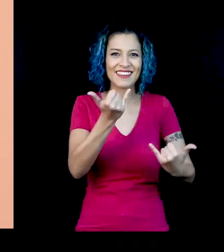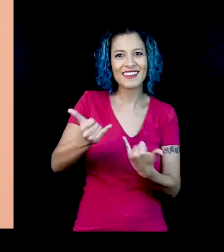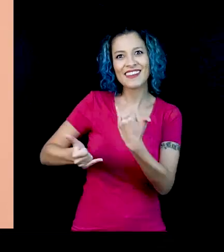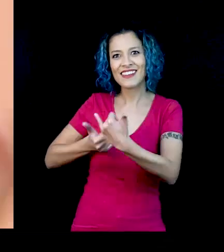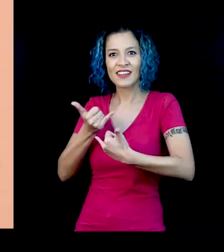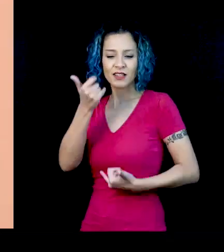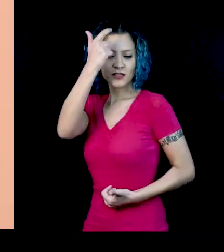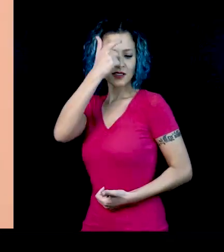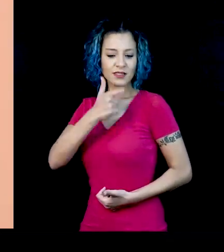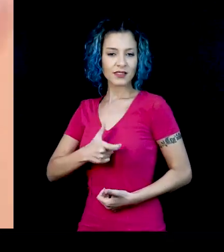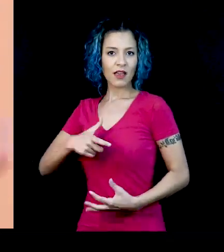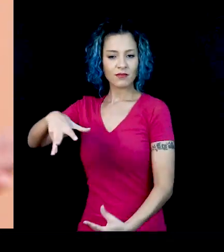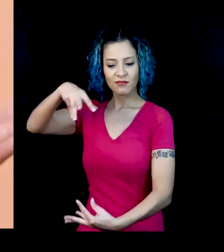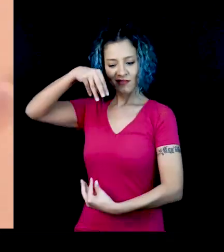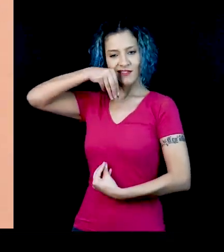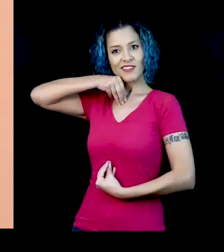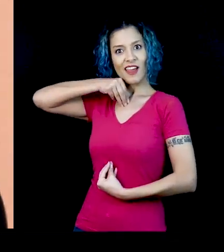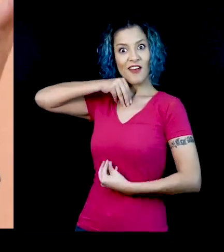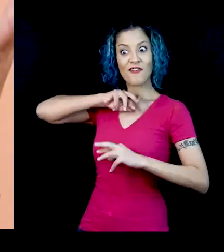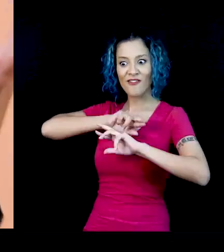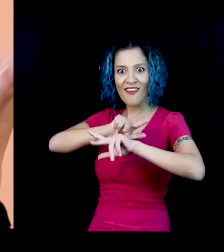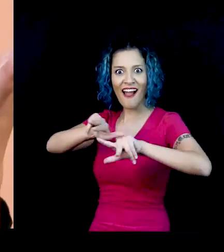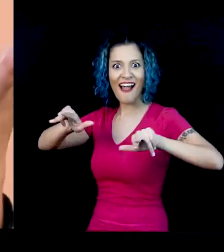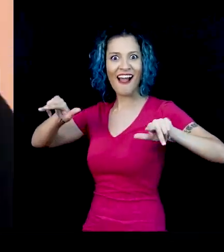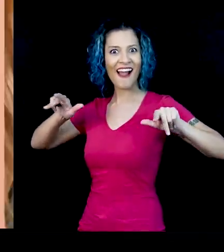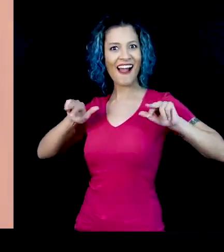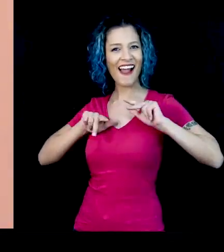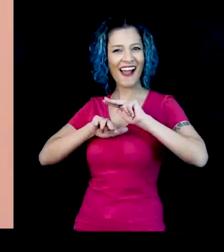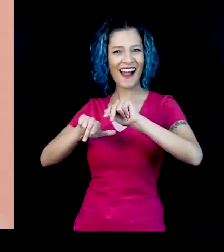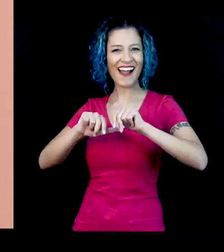de experimentar ser infinitas coisas.